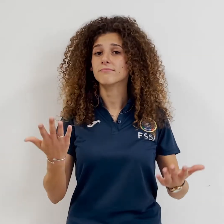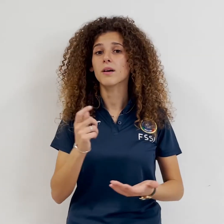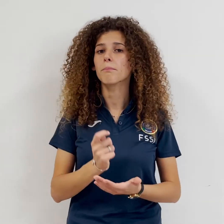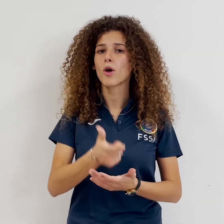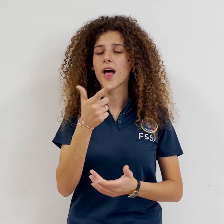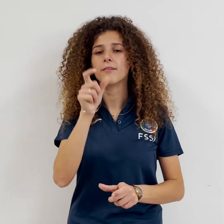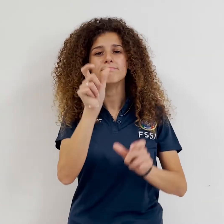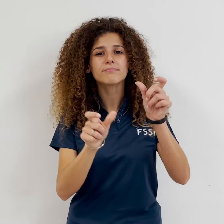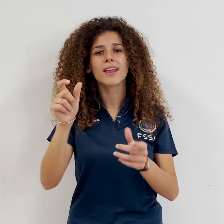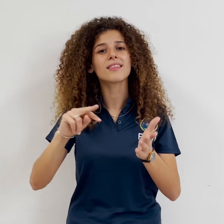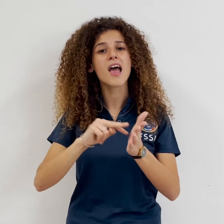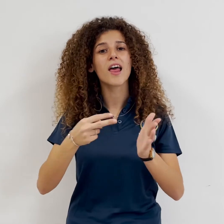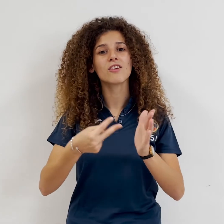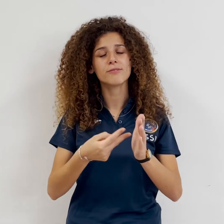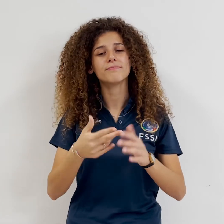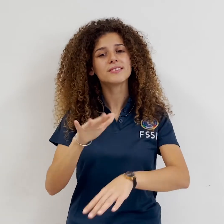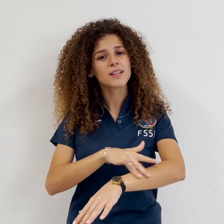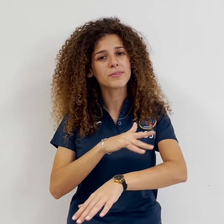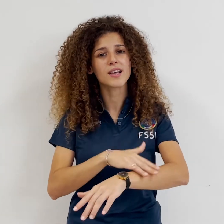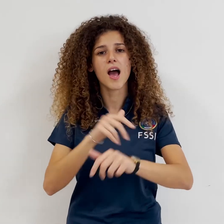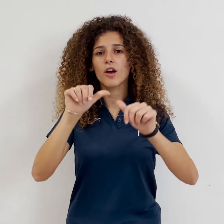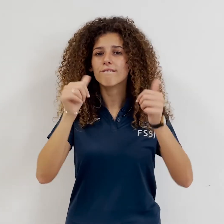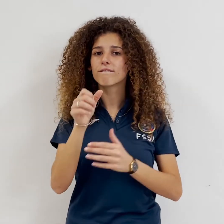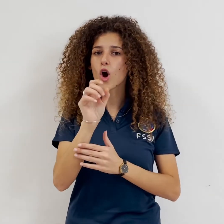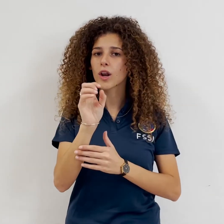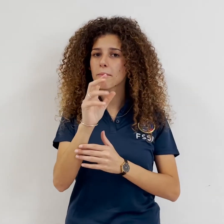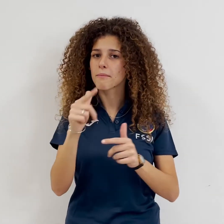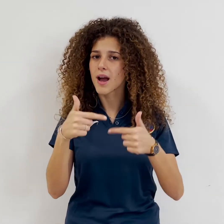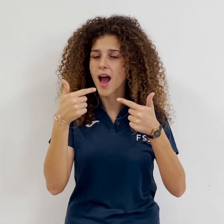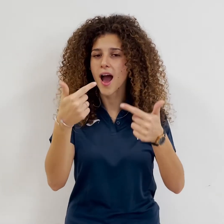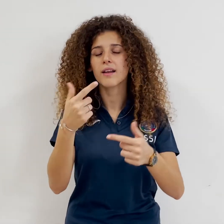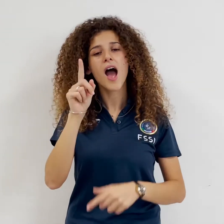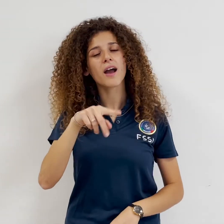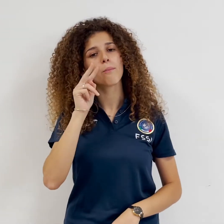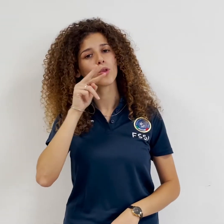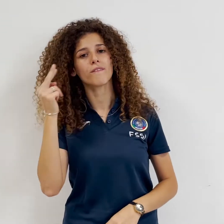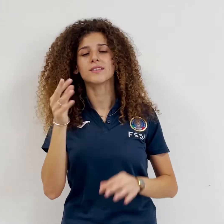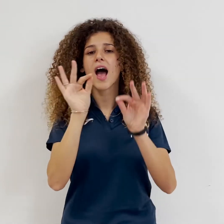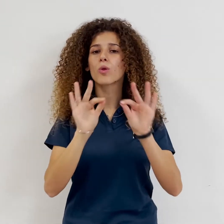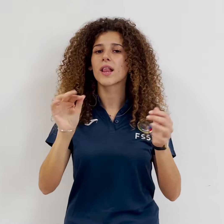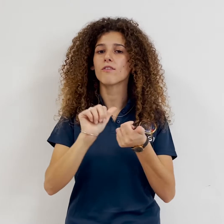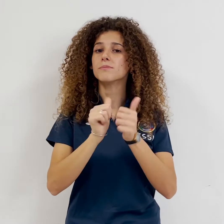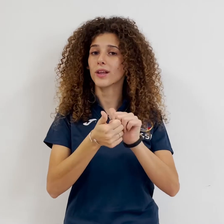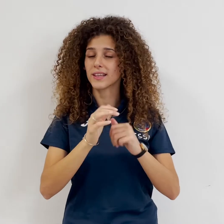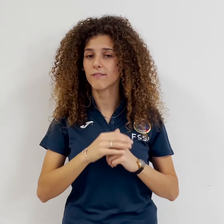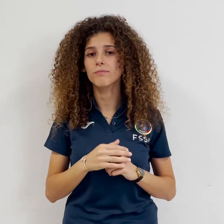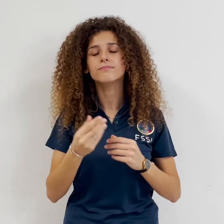E’ importante quindi sensibilizzare, formare i tecnici anche dal punto di vista educativo sportivo, inserendo